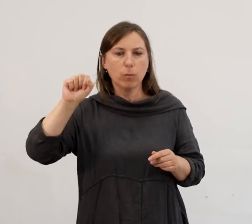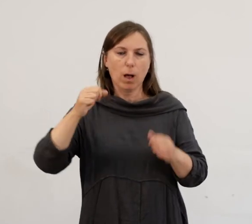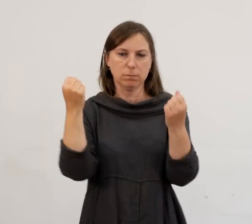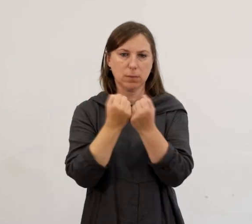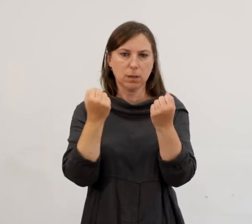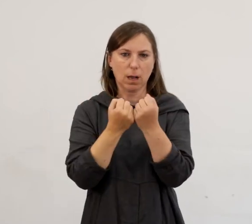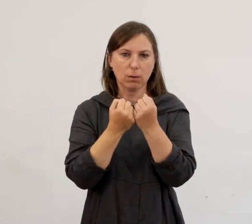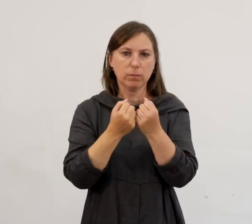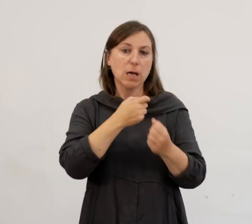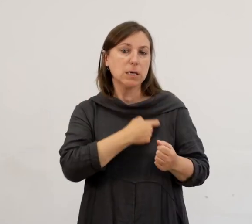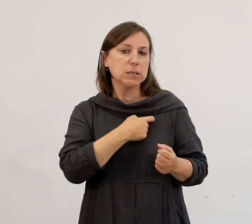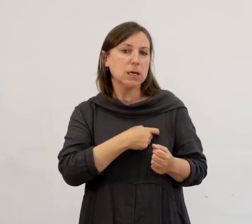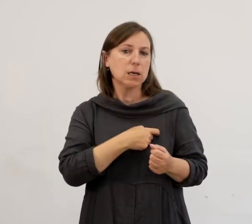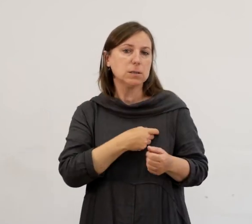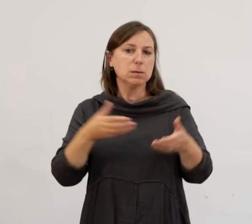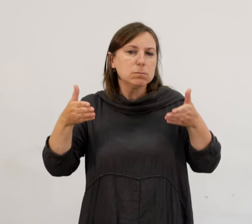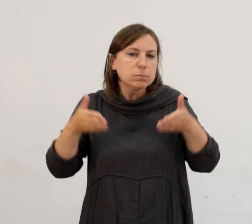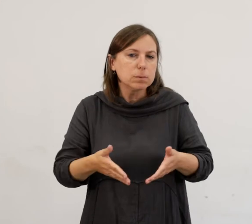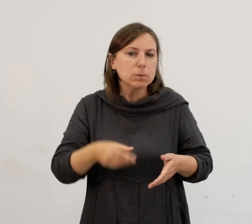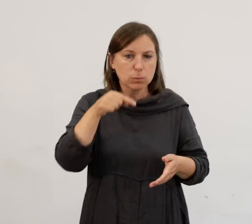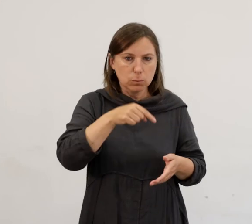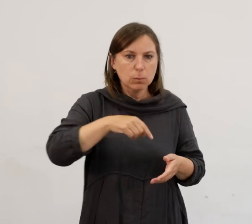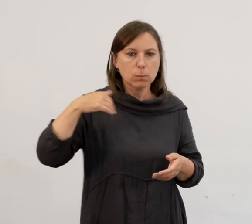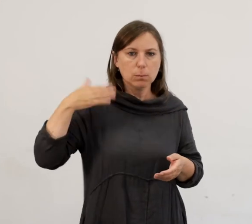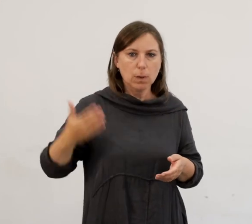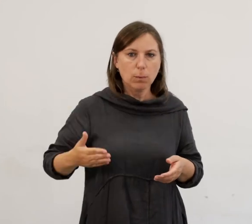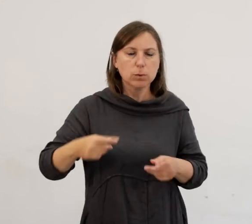Rozwiązano też założoną przez hetmana Wojskową Szkołę Inżynierii